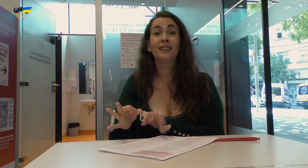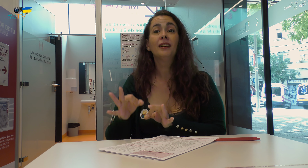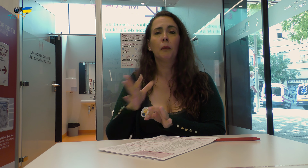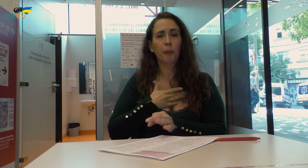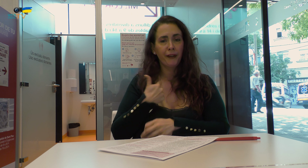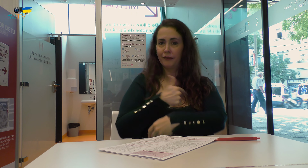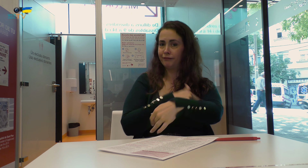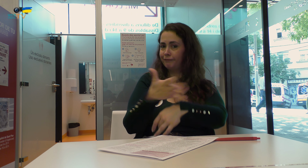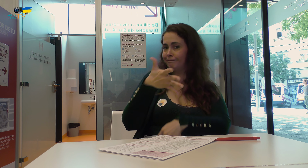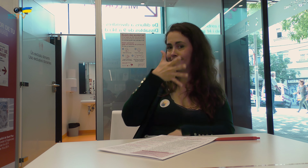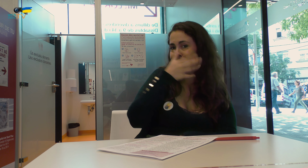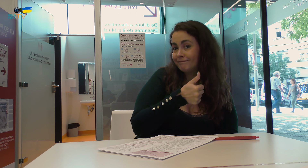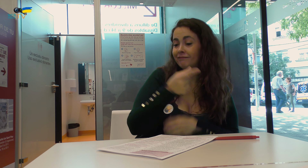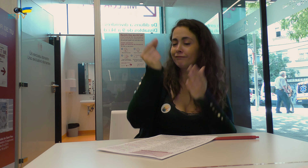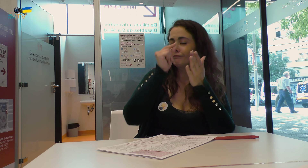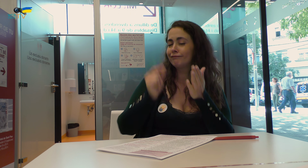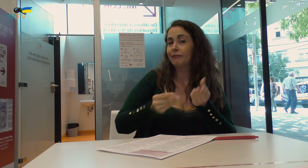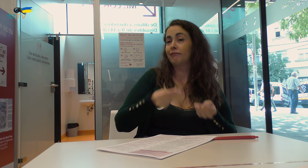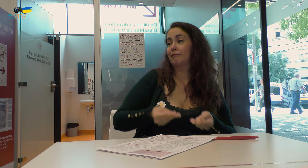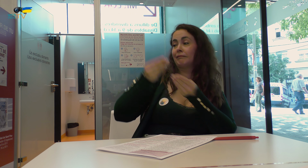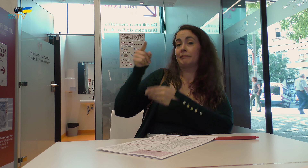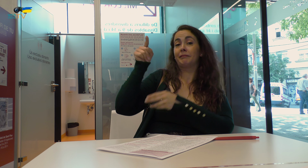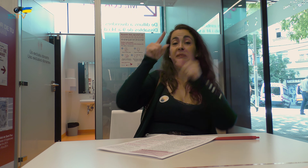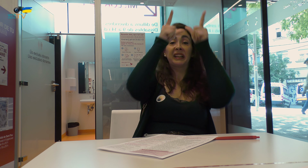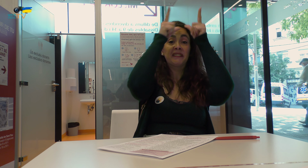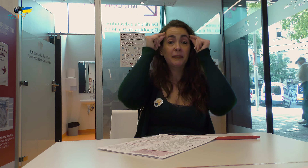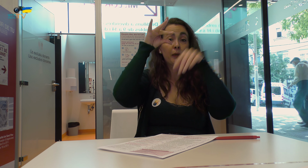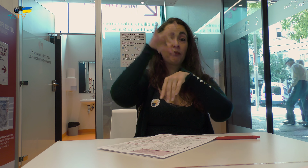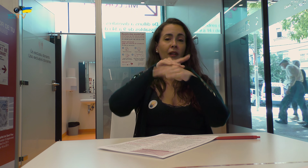amb algú amb una determinada malaltia. Si la resposta és que sí, possiblement no es pugui donar sang.